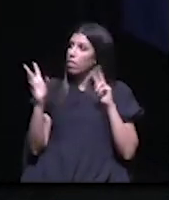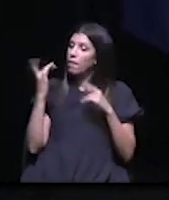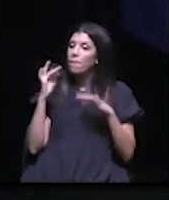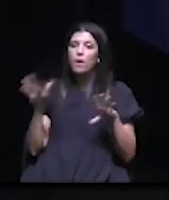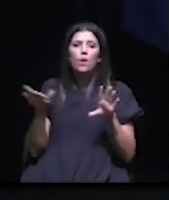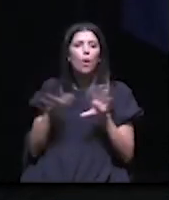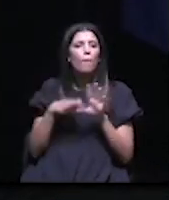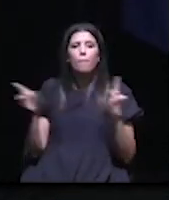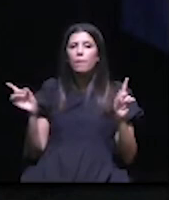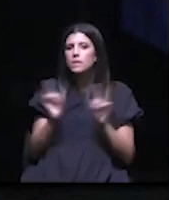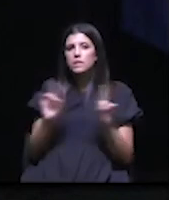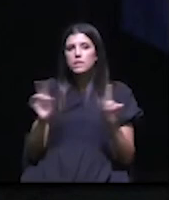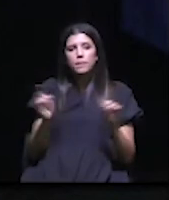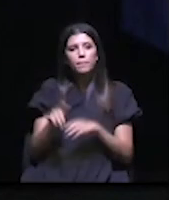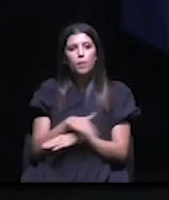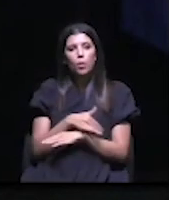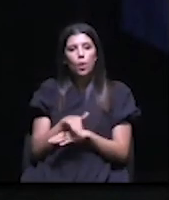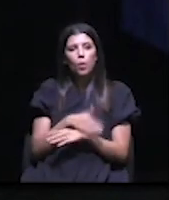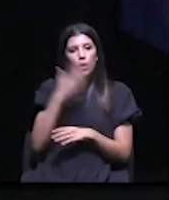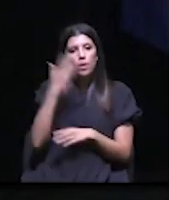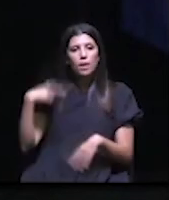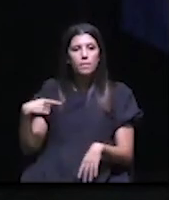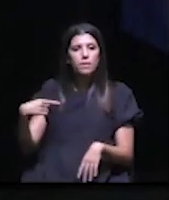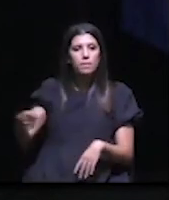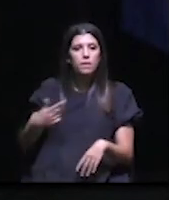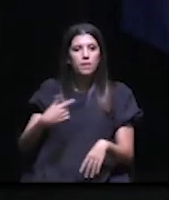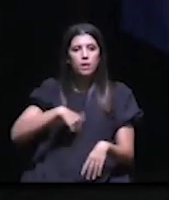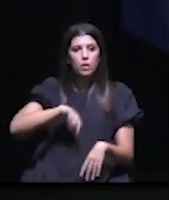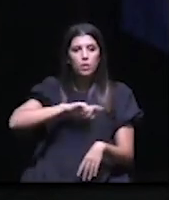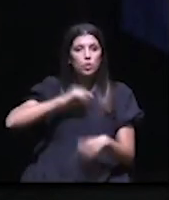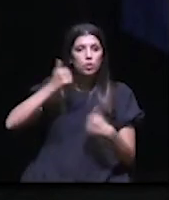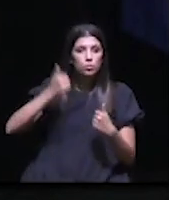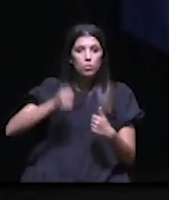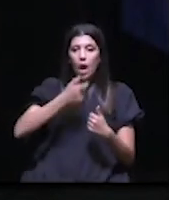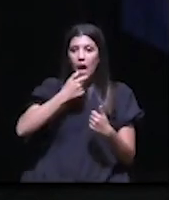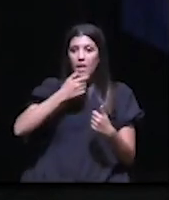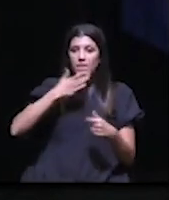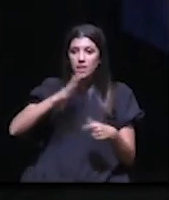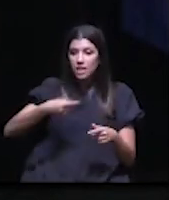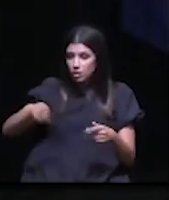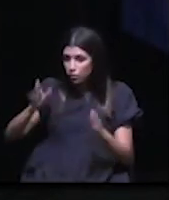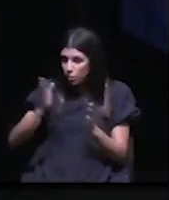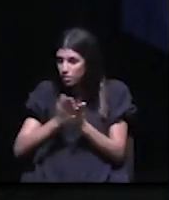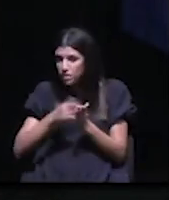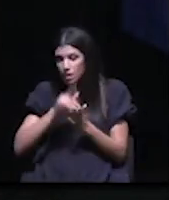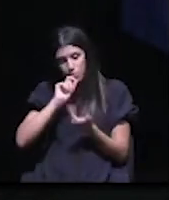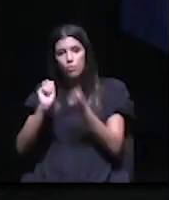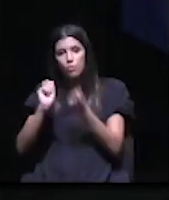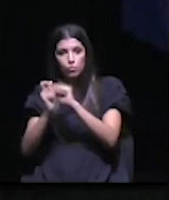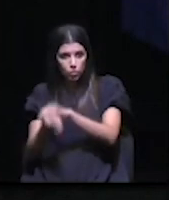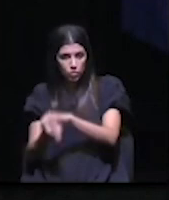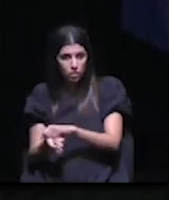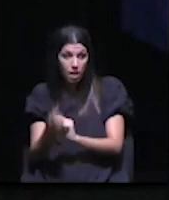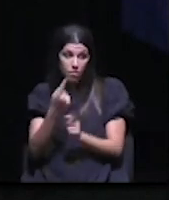no dia a dia da rua. Nós ganhamos todos se conseguirmos mudar a forma como as crianças vão e vêm da escola. Ganhamos crianças